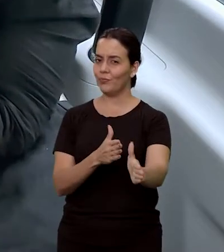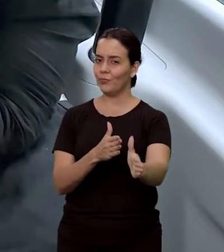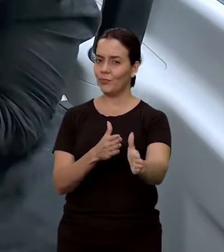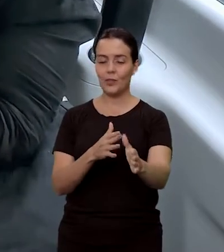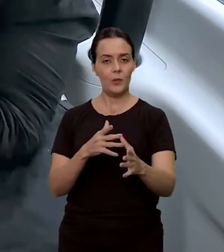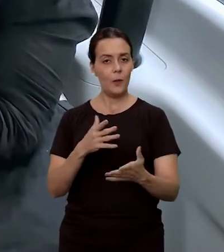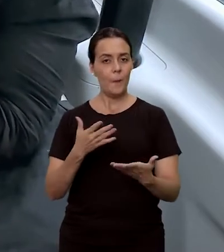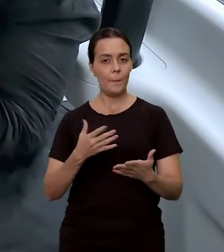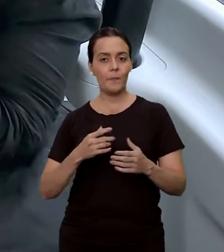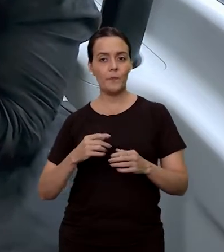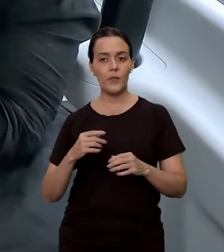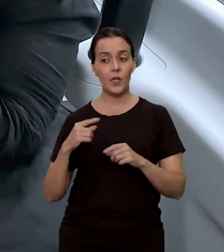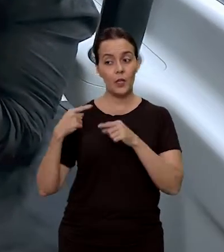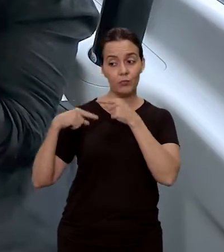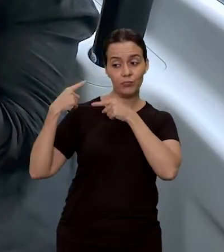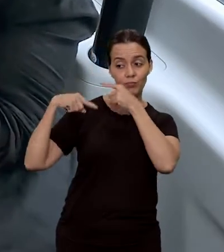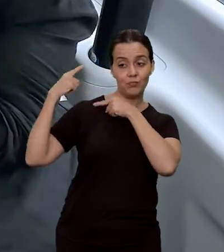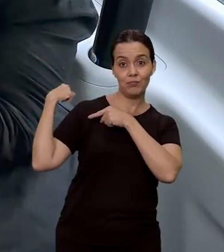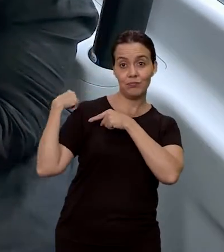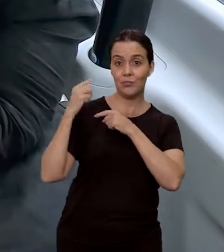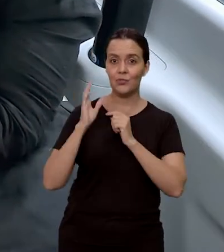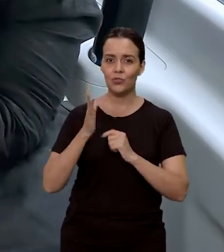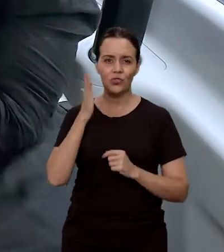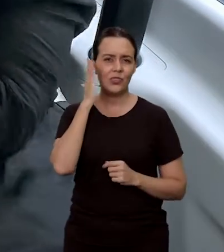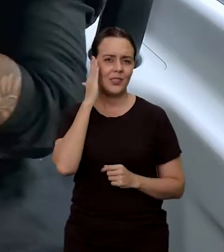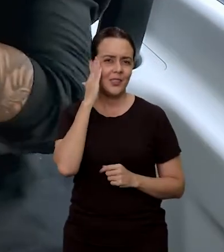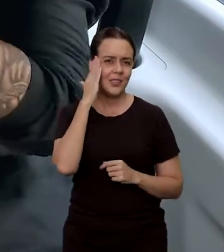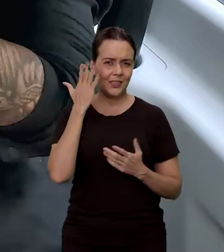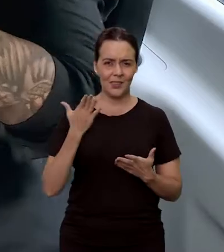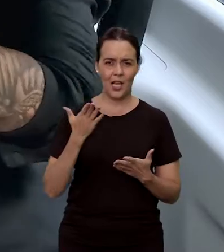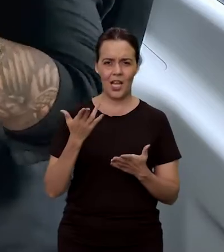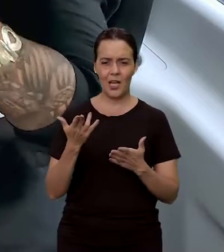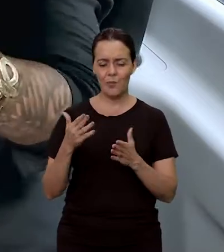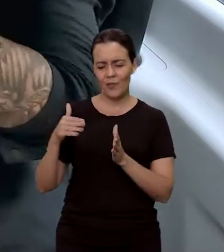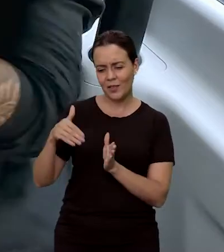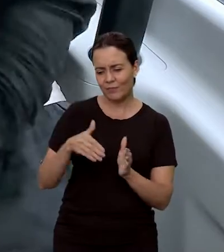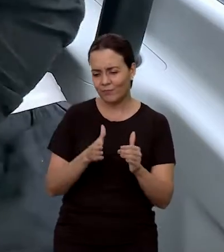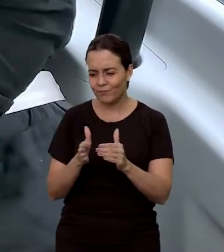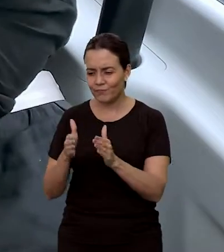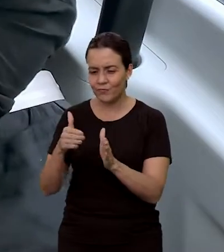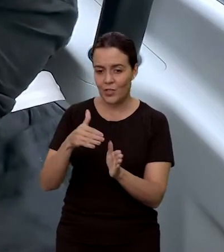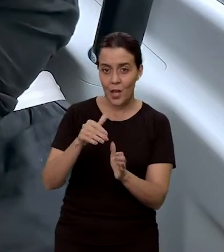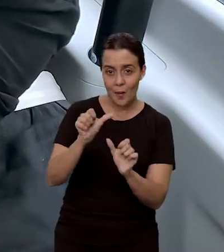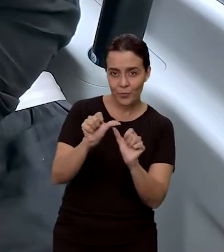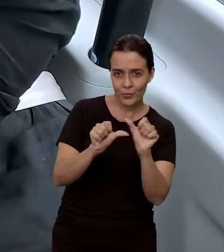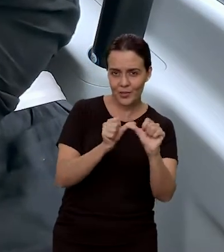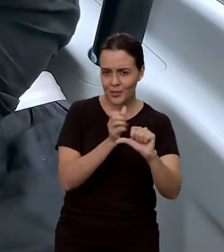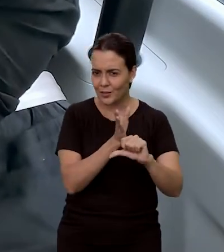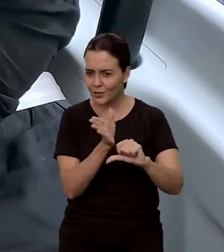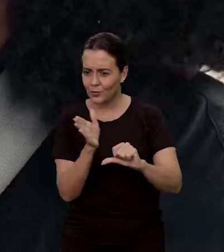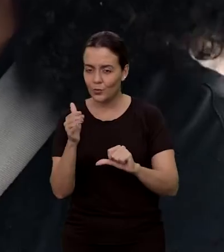apresentado e a ancestralidade já sabia, e aí ela vai redesenhando, vai realocando.